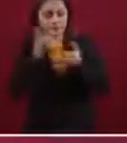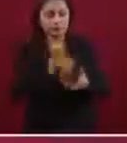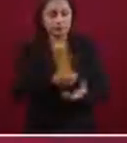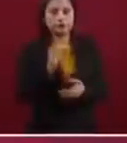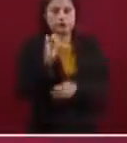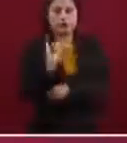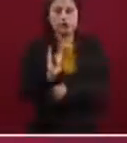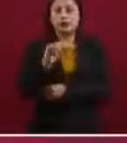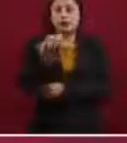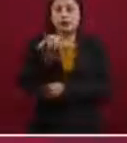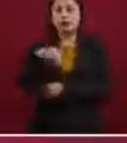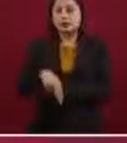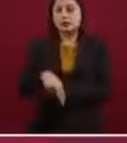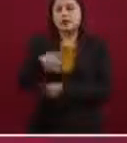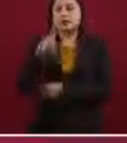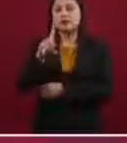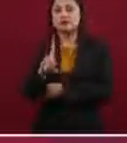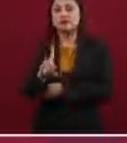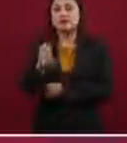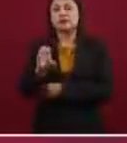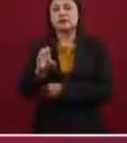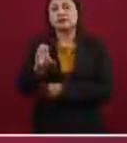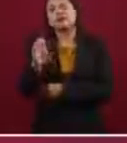Robado y que ese dinero se utilice.